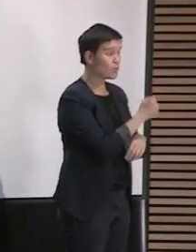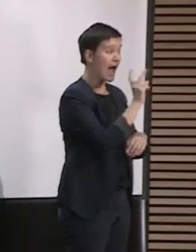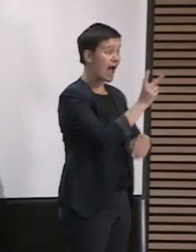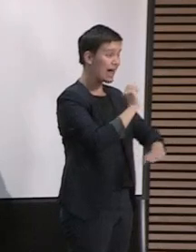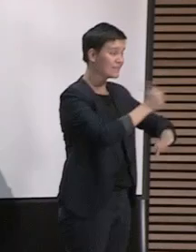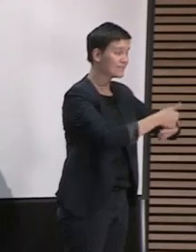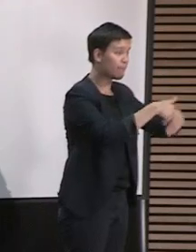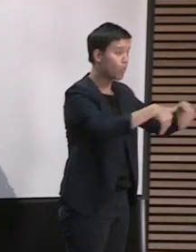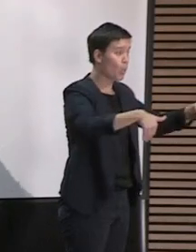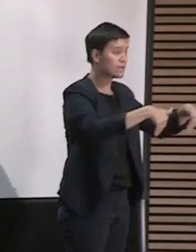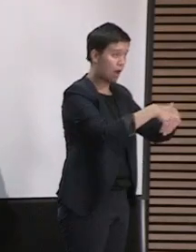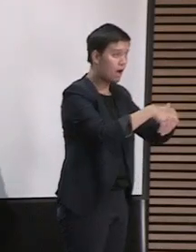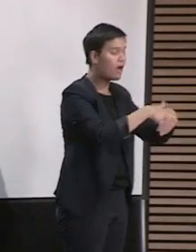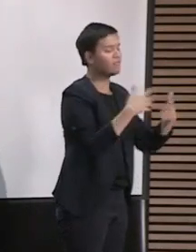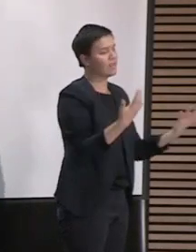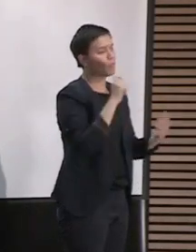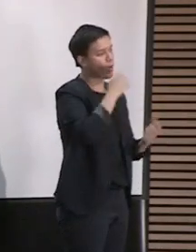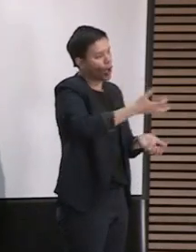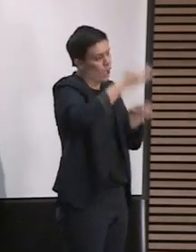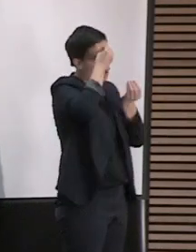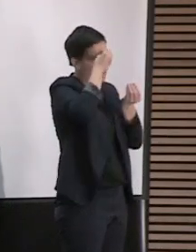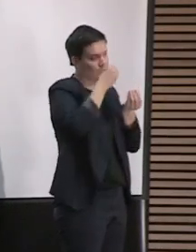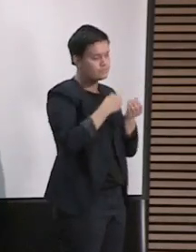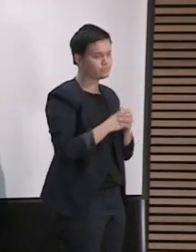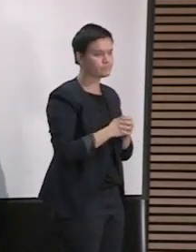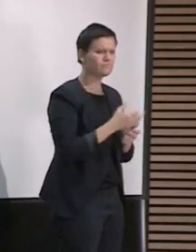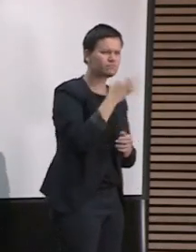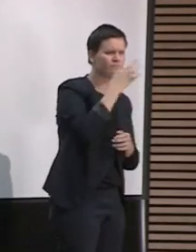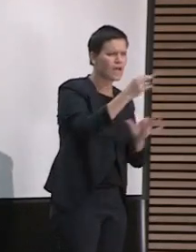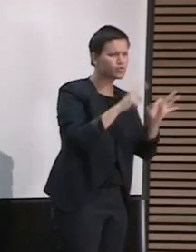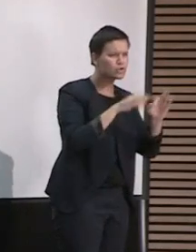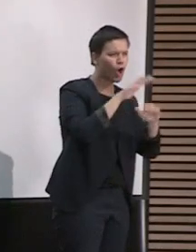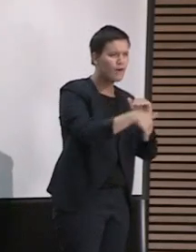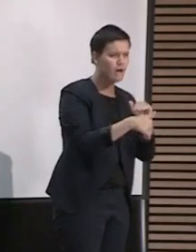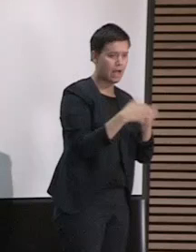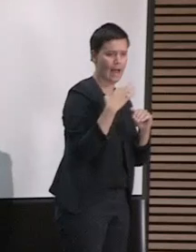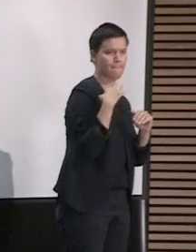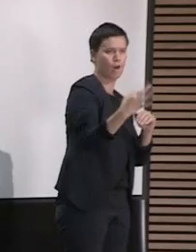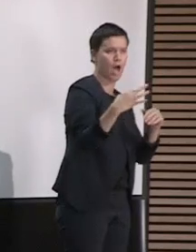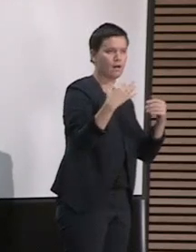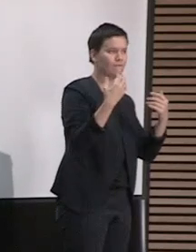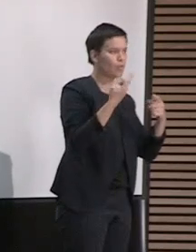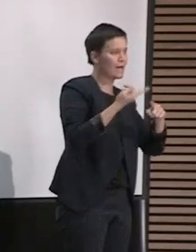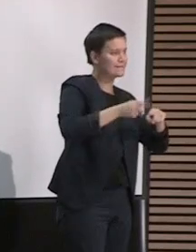te tino marama kua tae mai ki te mutunga o te po o te Rtapu. Ka tangohia e tatou